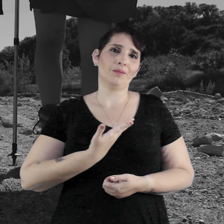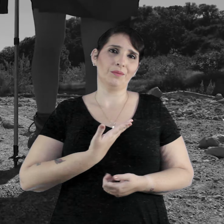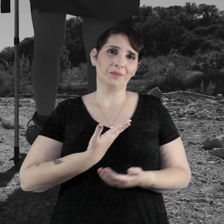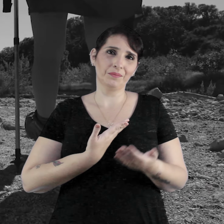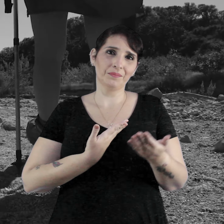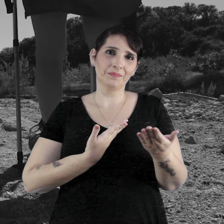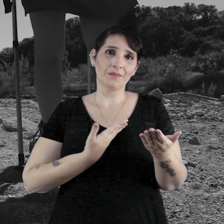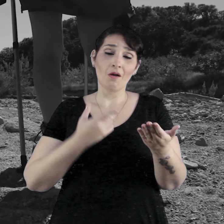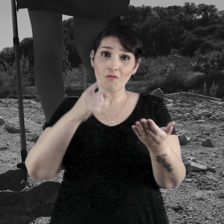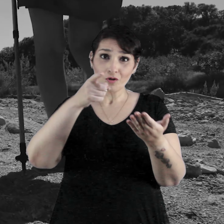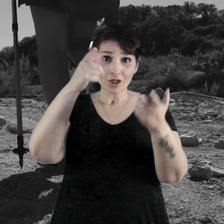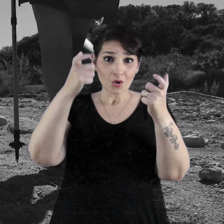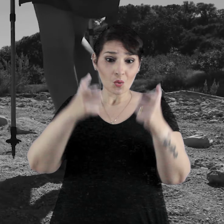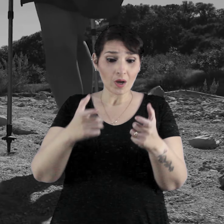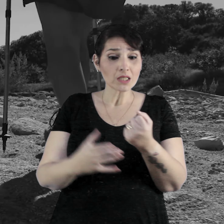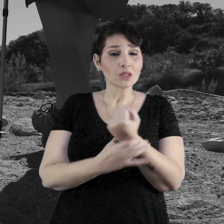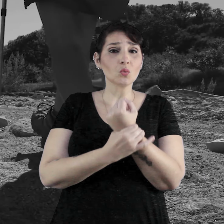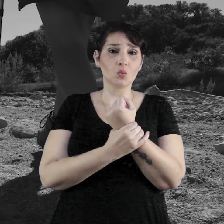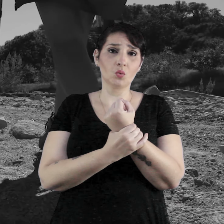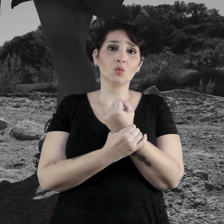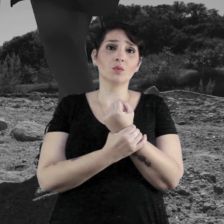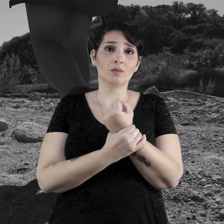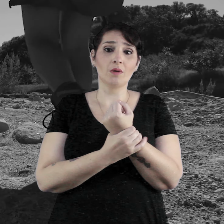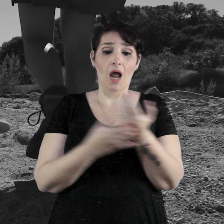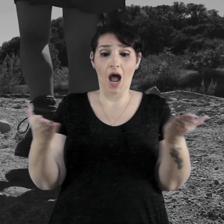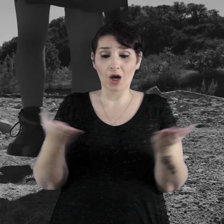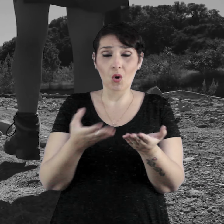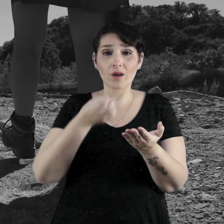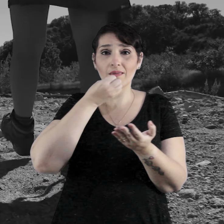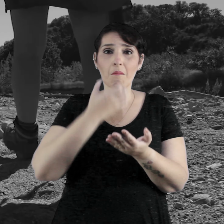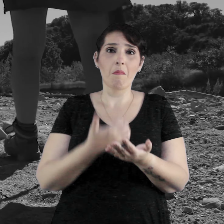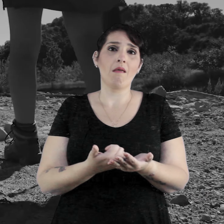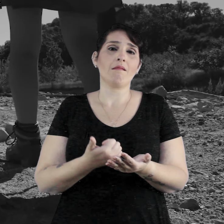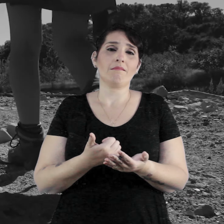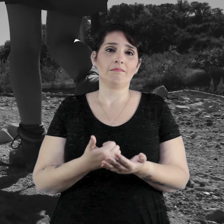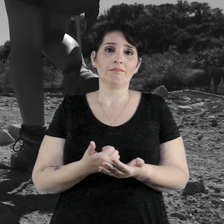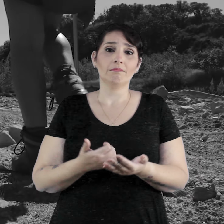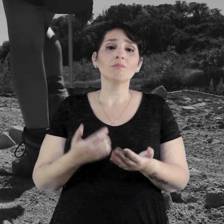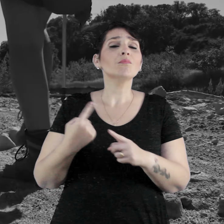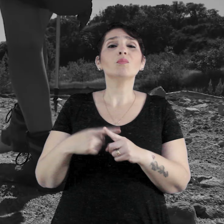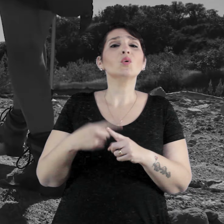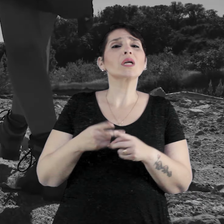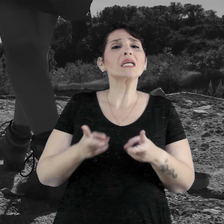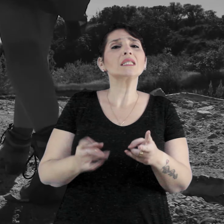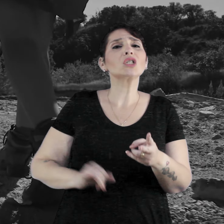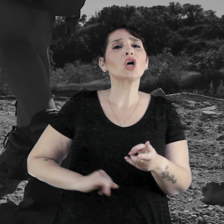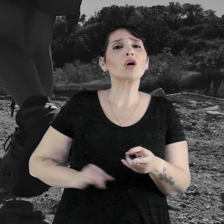você está em terreno seguro agora está tudo bem. Por que continua a sofrer?